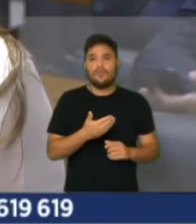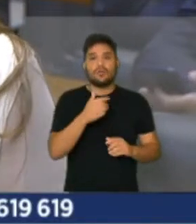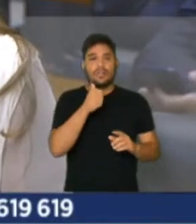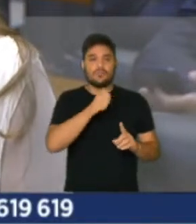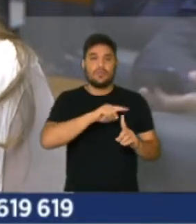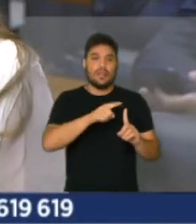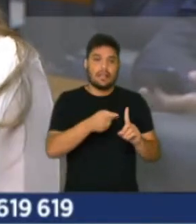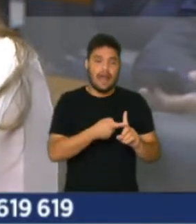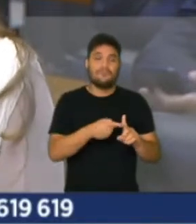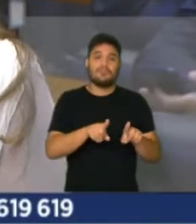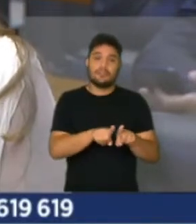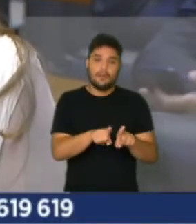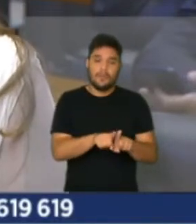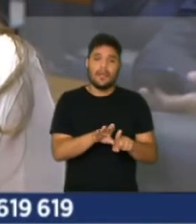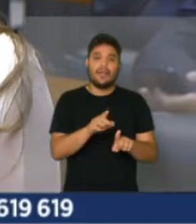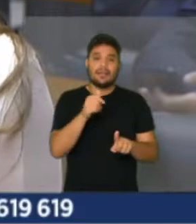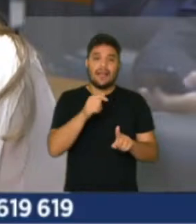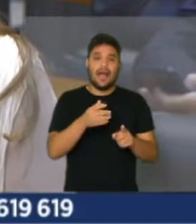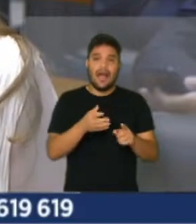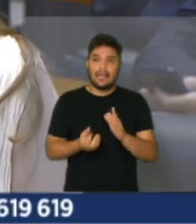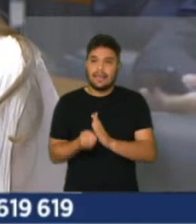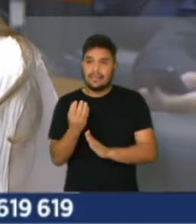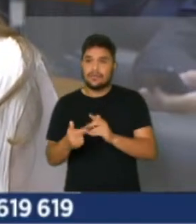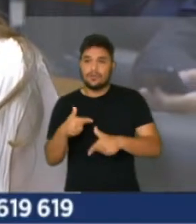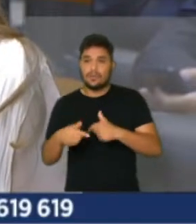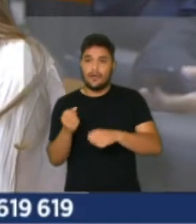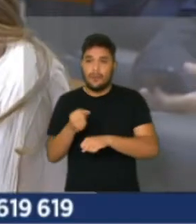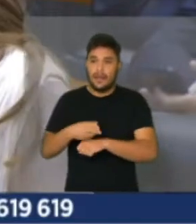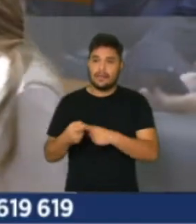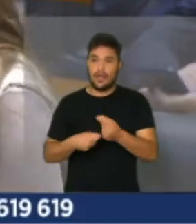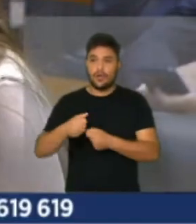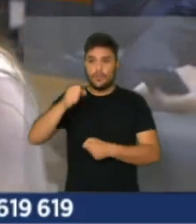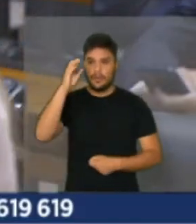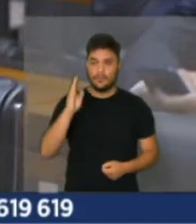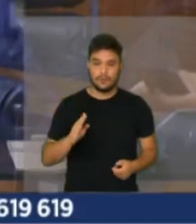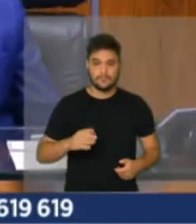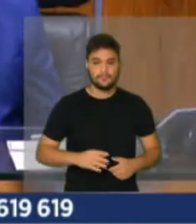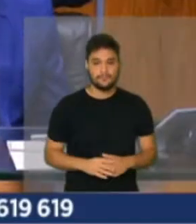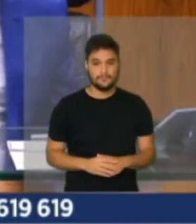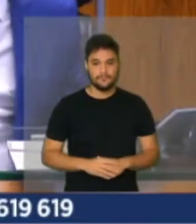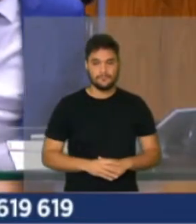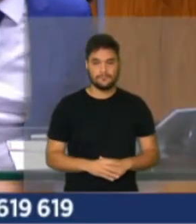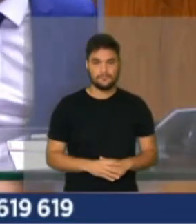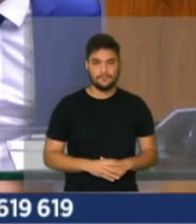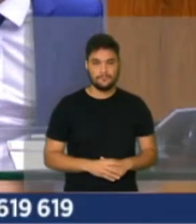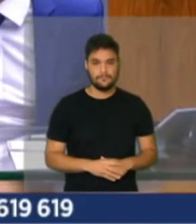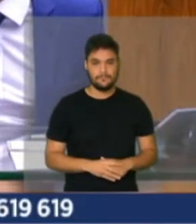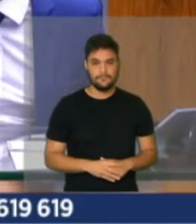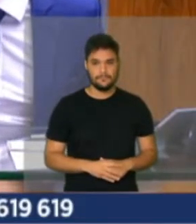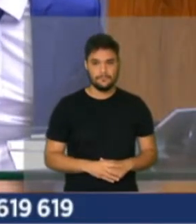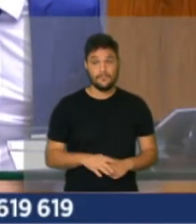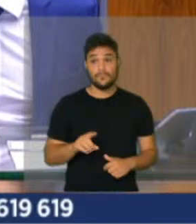DNOMBP PAÍS. DO NOSSO PAÍ S. É NÃO! NÃO É RETIRADA DE PAUTA. [DEPUTADA]: PRESIDENTE, PSB, POR FAVOR.